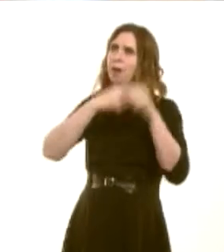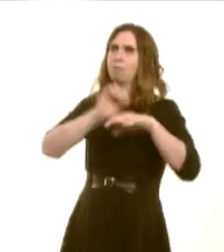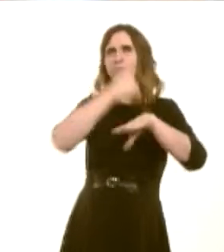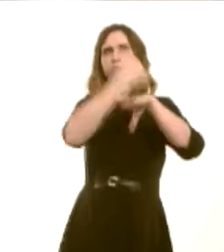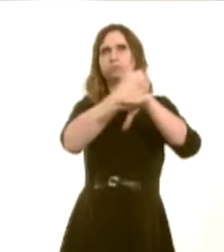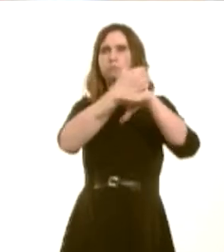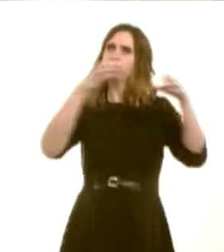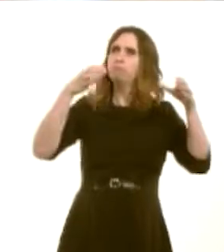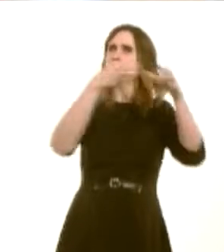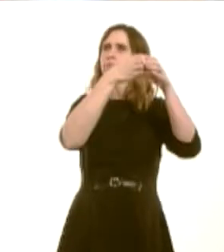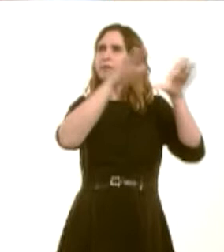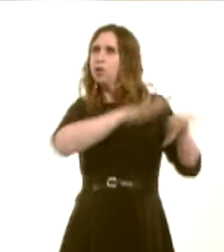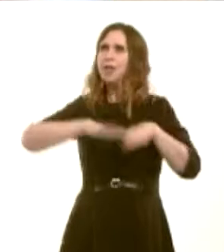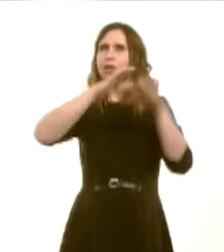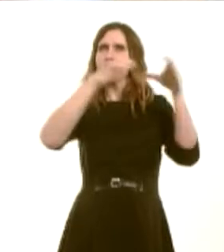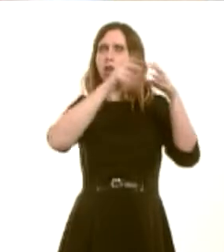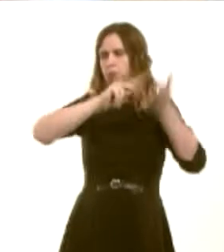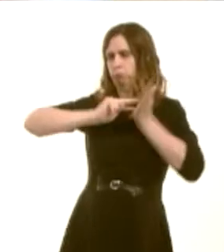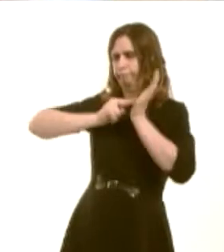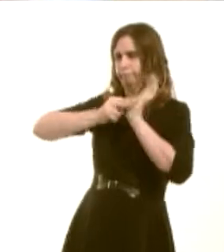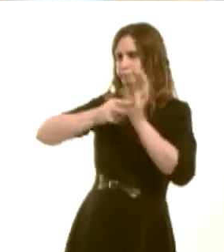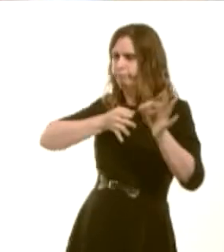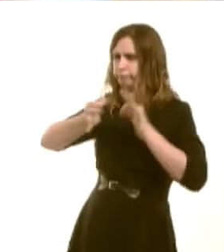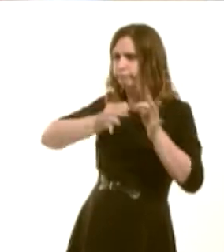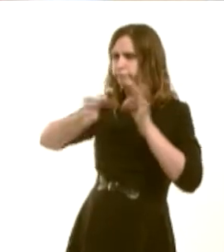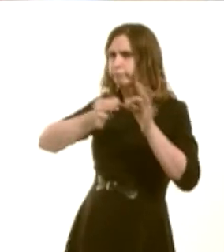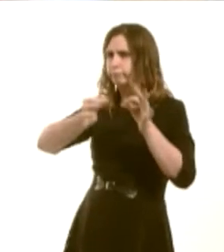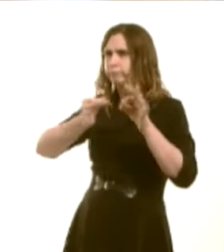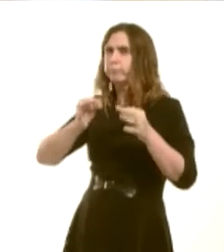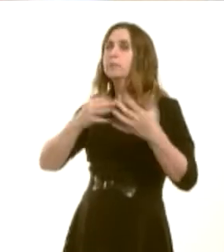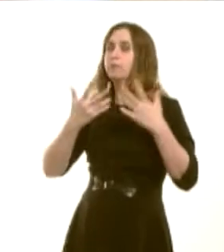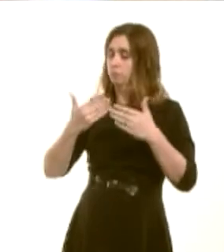cenedlaethol i arwain y maes yn strategol. Yn dilyn blwyddyn interim i ganiat·u iír